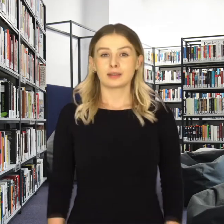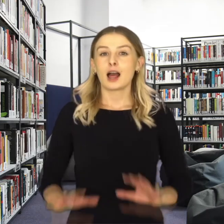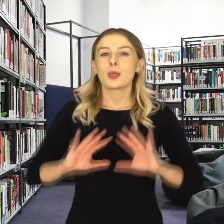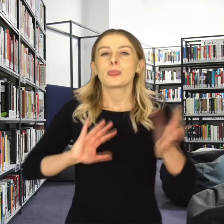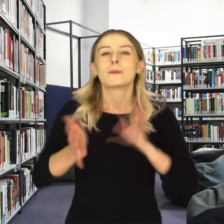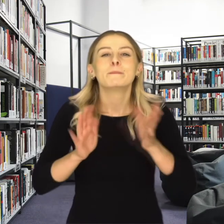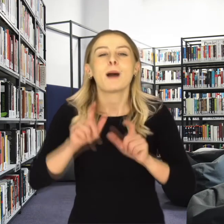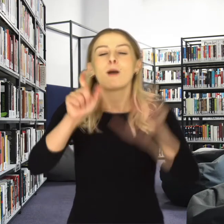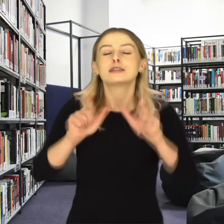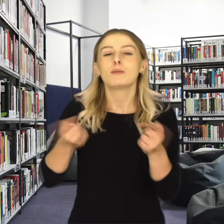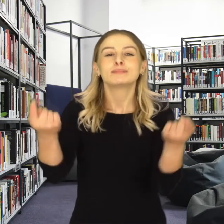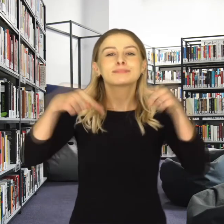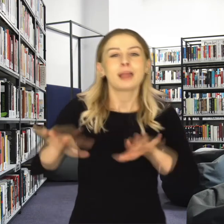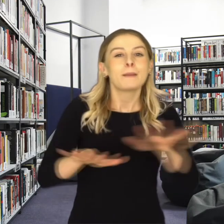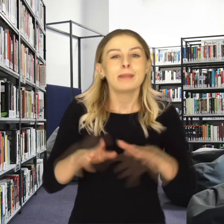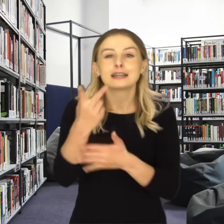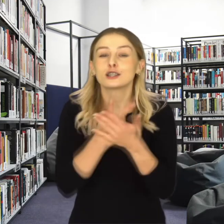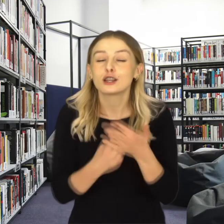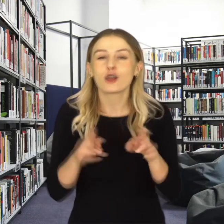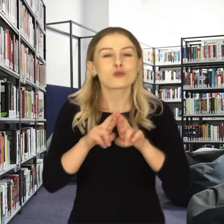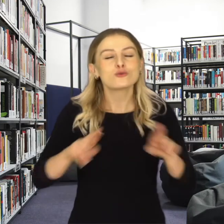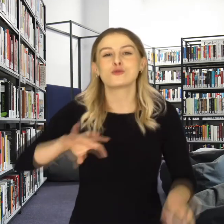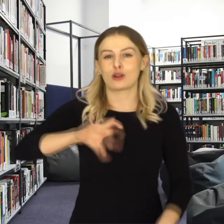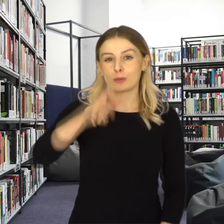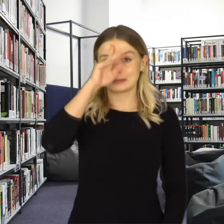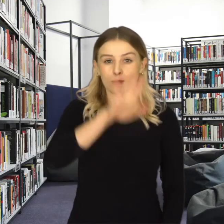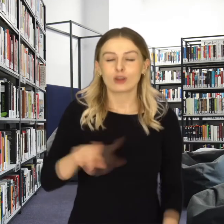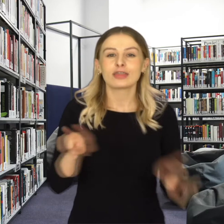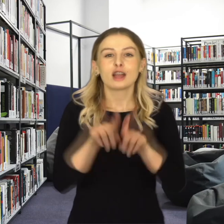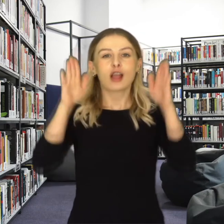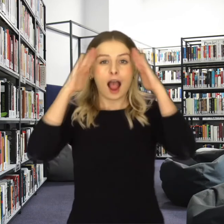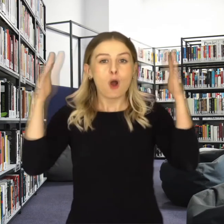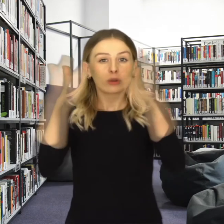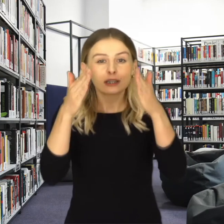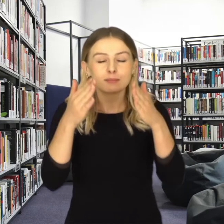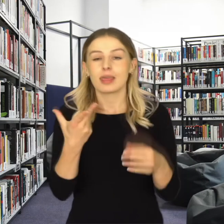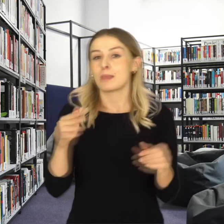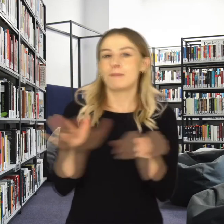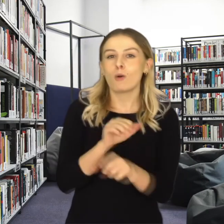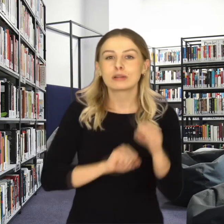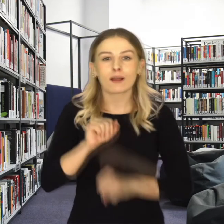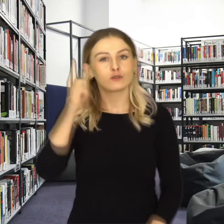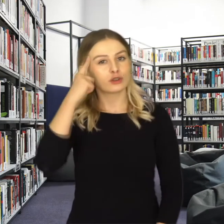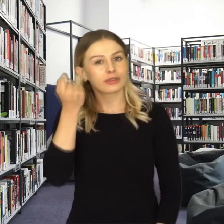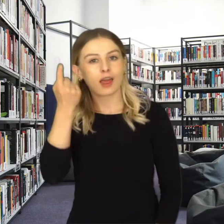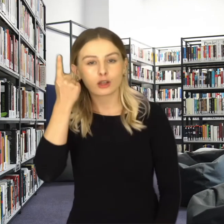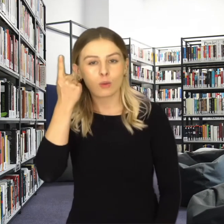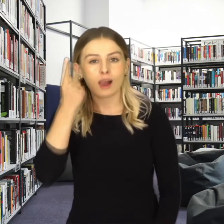Dbamy o czytelników z możliwościami percepcyjnymi różnych grup społecznych, w tym z zaburzeniami ze spektrum autyzmu, osób z niepełnosprawnością intelektualną.